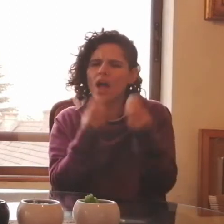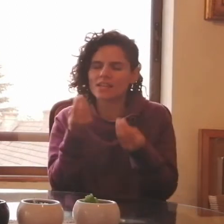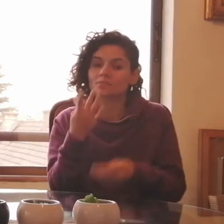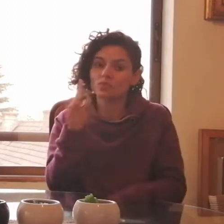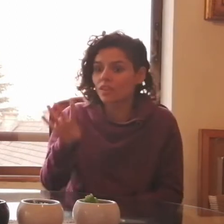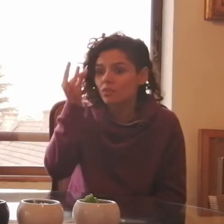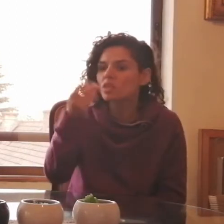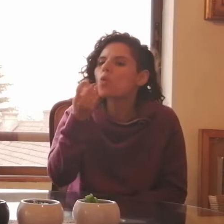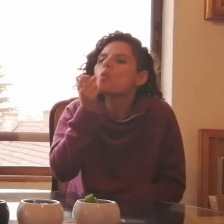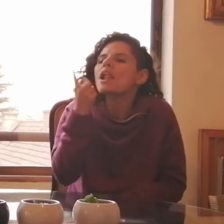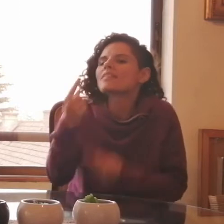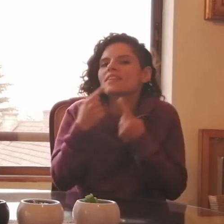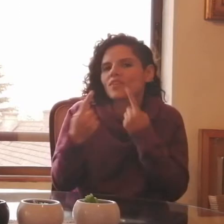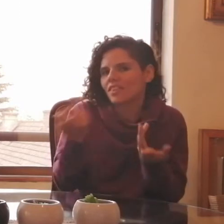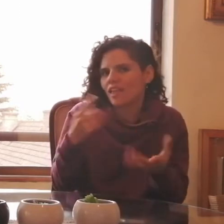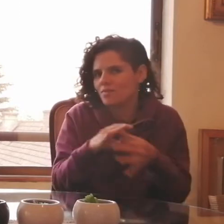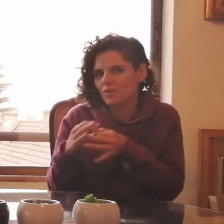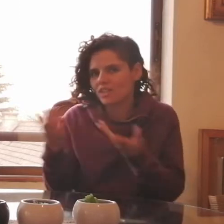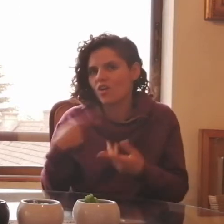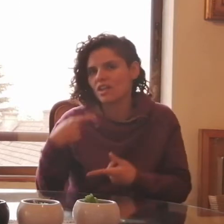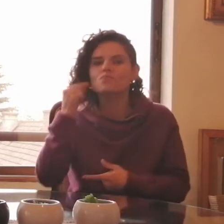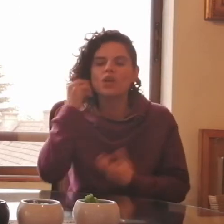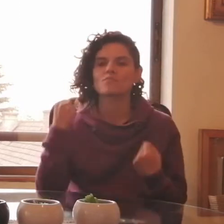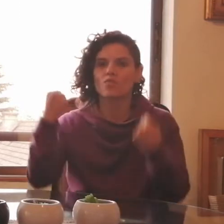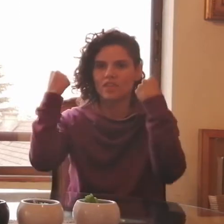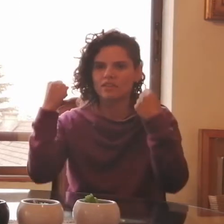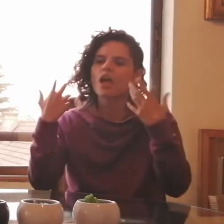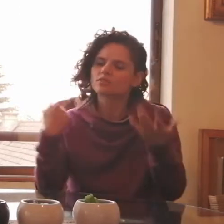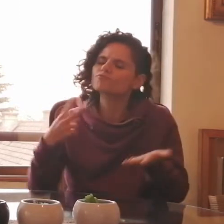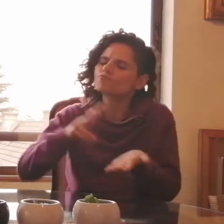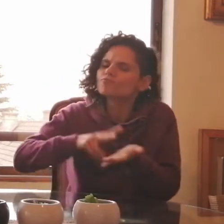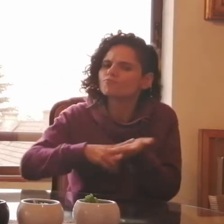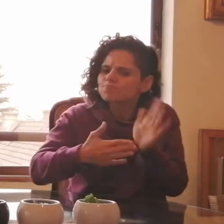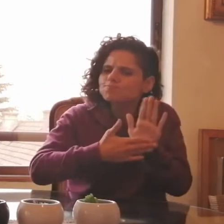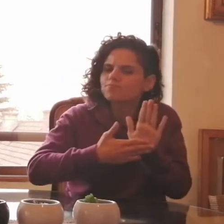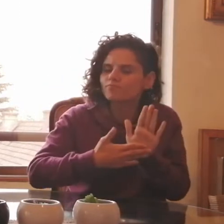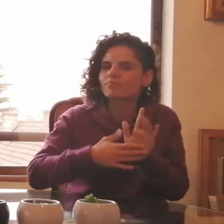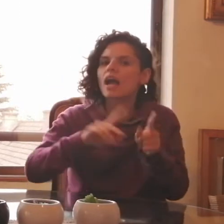entrevistando en Poder de Mujer, así como en el papel aparte de ser madre de